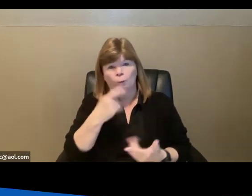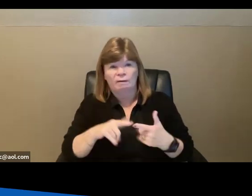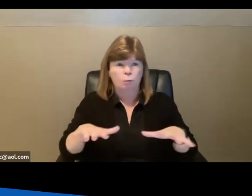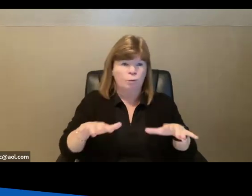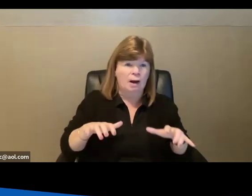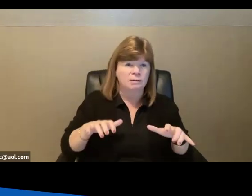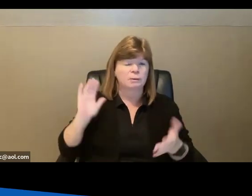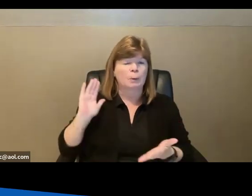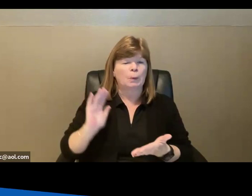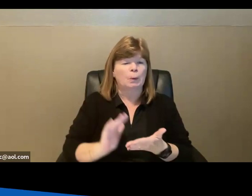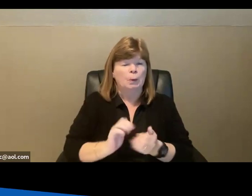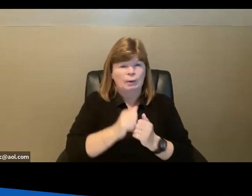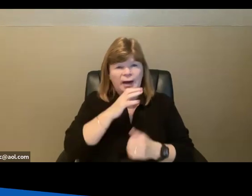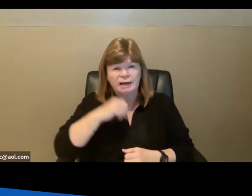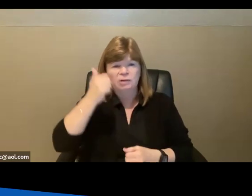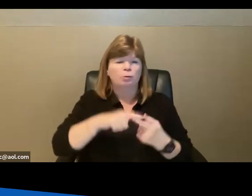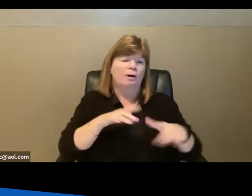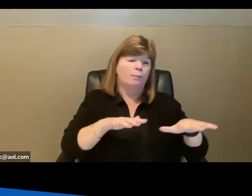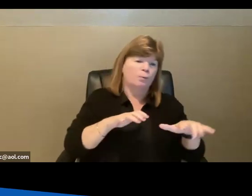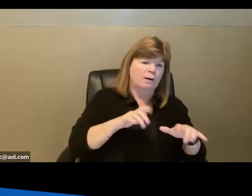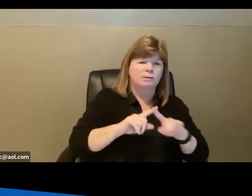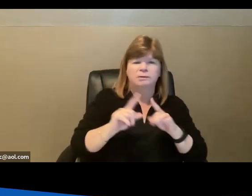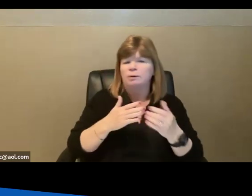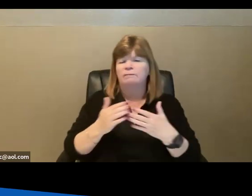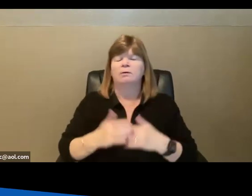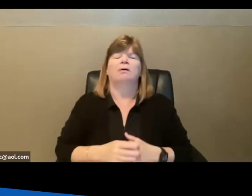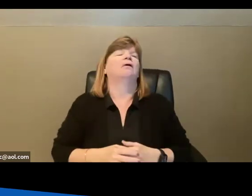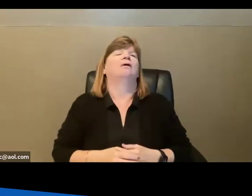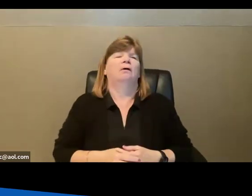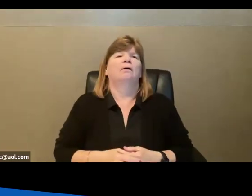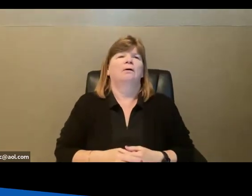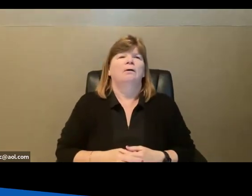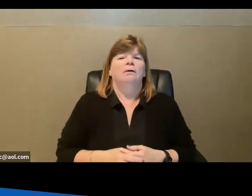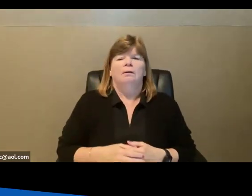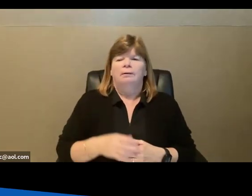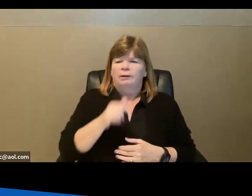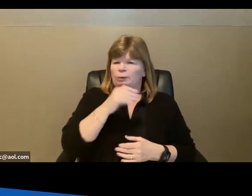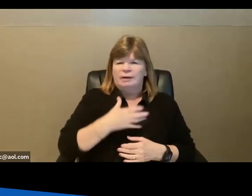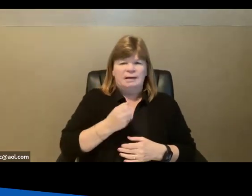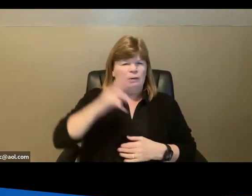con el envejecimiento, tienes parálisis por cualquier causa, no recibes esas señales para mover tu cuerpo.